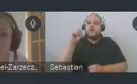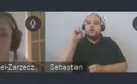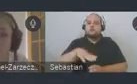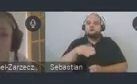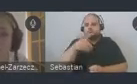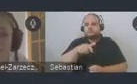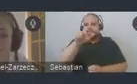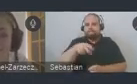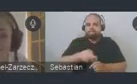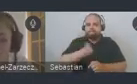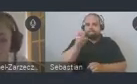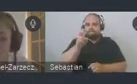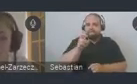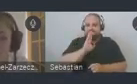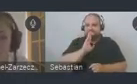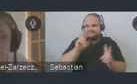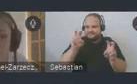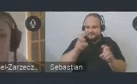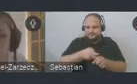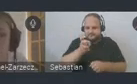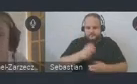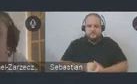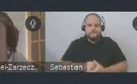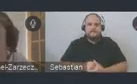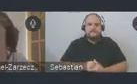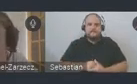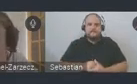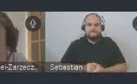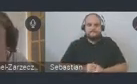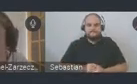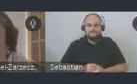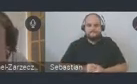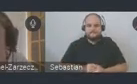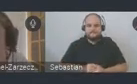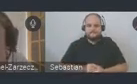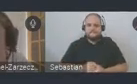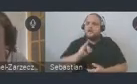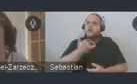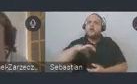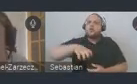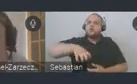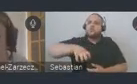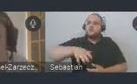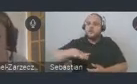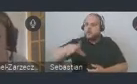Jak sądzicie, kto jest najbardziej zagrożony wykluczeniem cyfrowym? Jakie grupy?